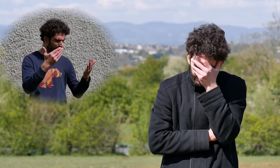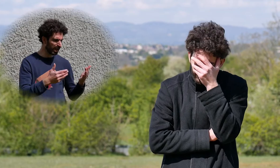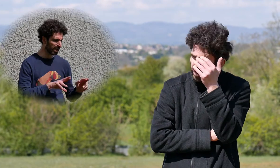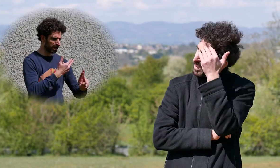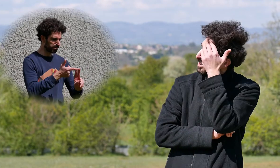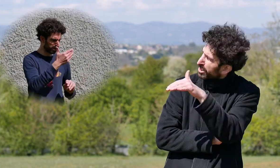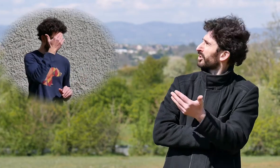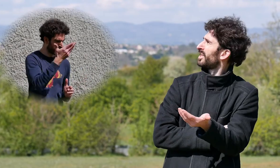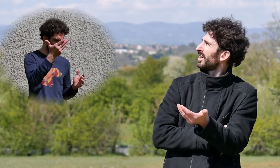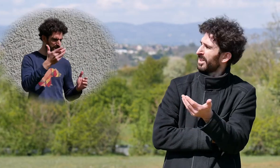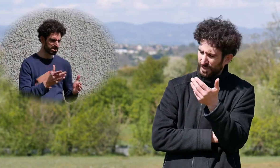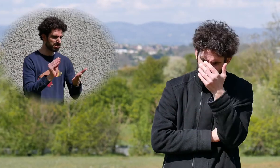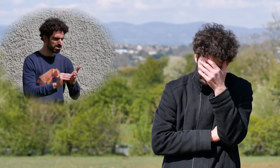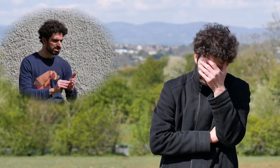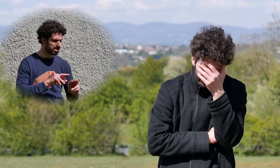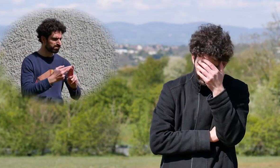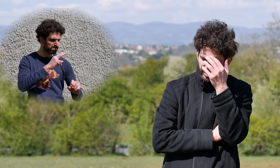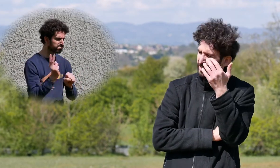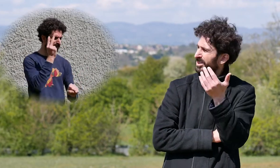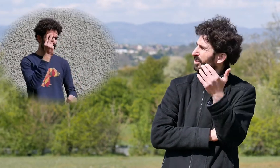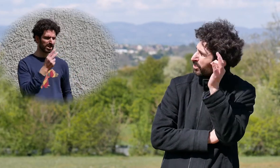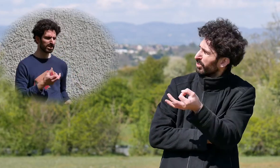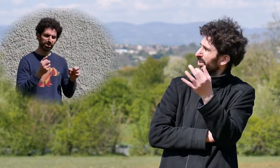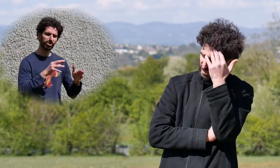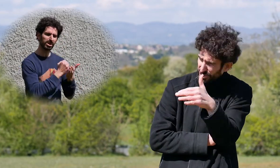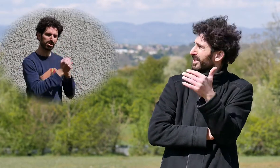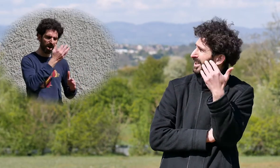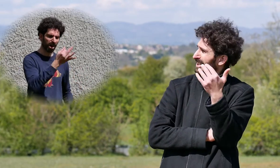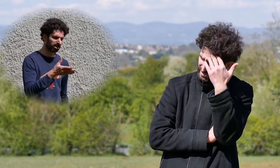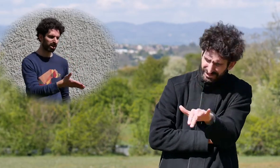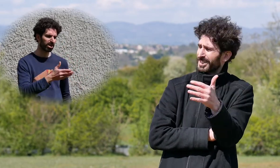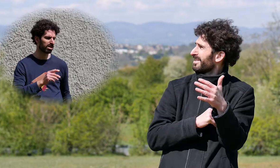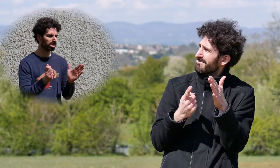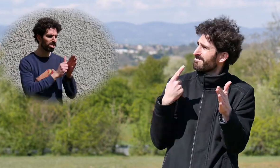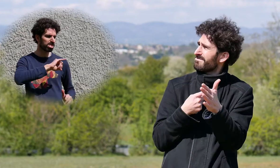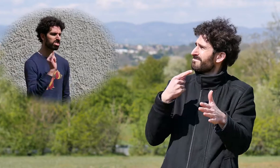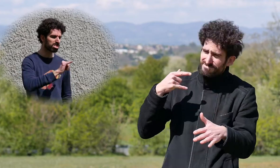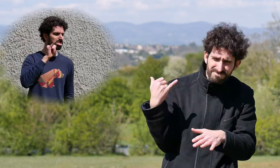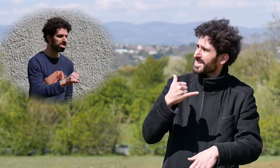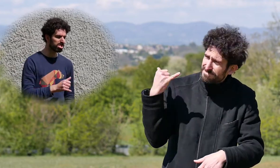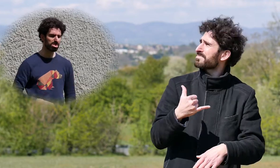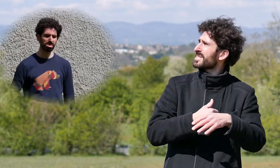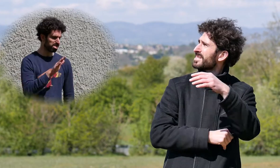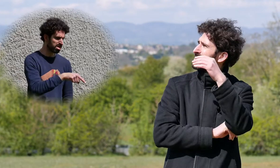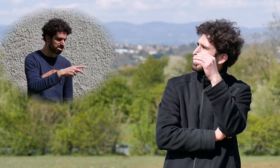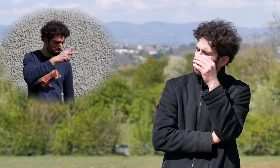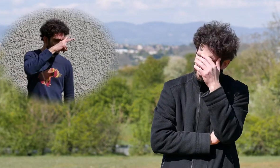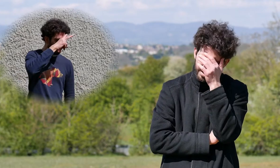* Tu connaissais la réponse * Je sais ! * et t'as noté une mauvaise réponse. * Oui. * L'examen est raté, c'est sûr * Je sais, je sais ! * que la note sera pourrie. * Pas la peine de répéter ! * T'es bête toi ! *